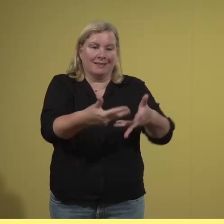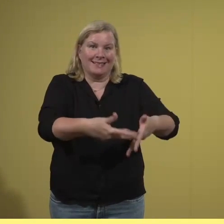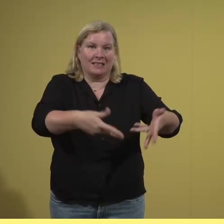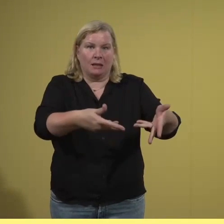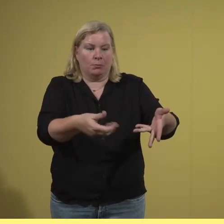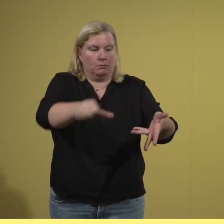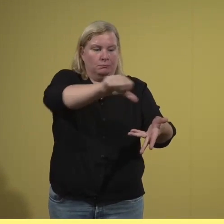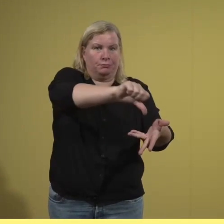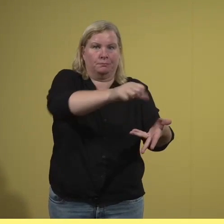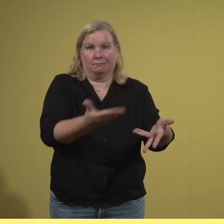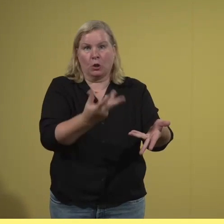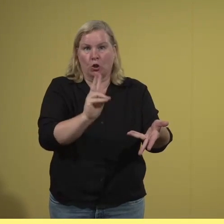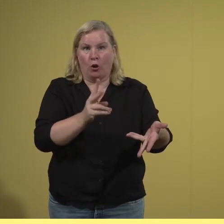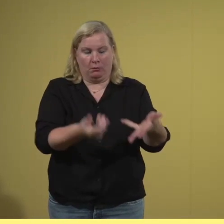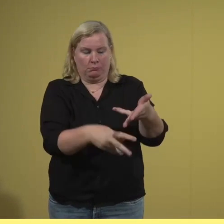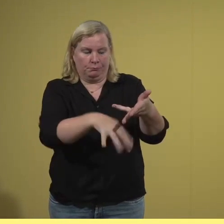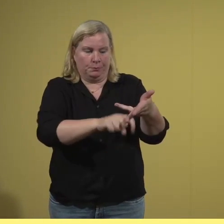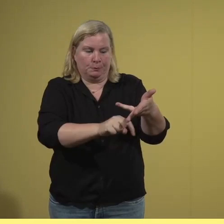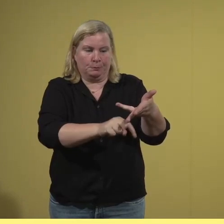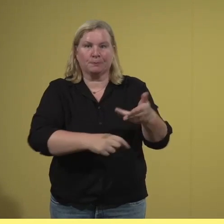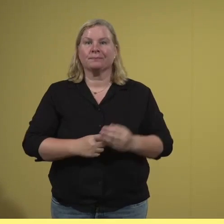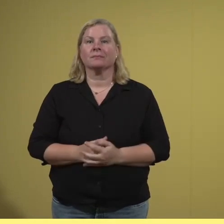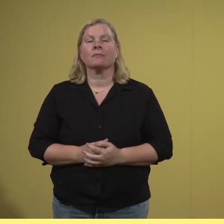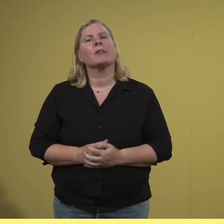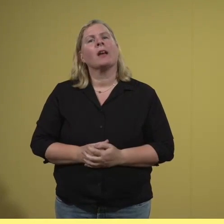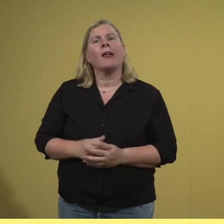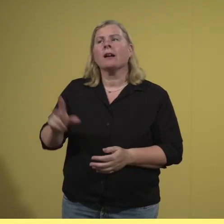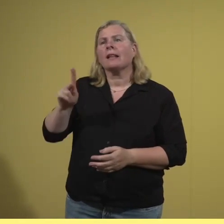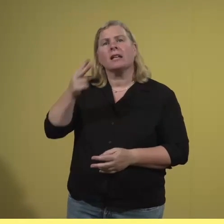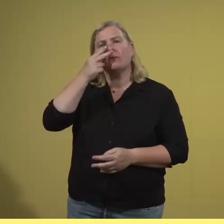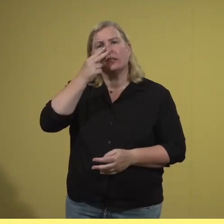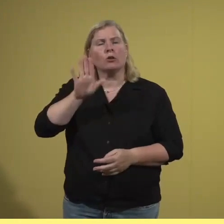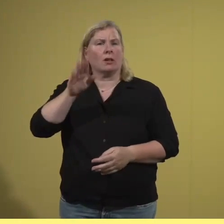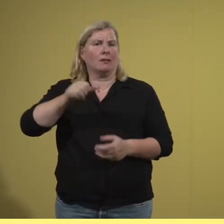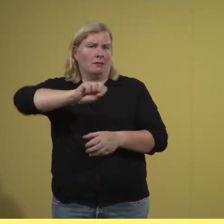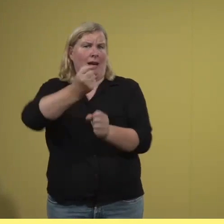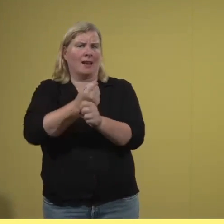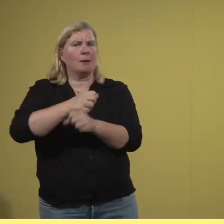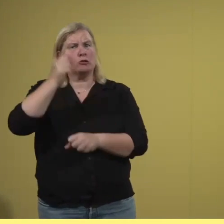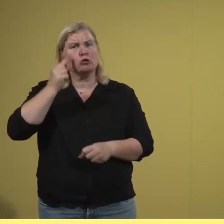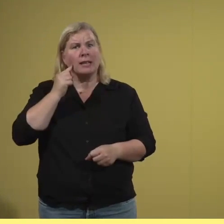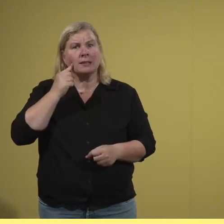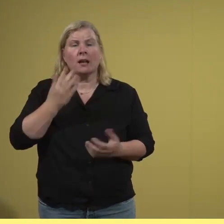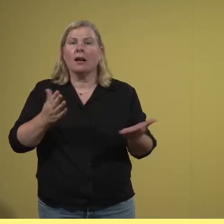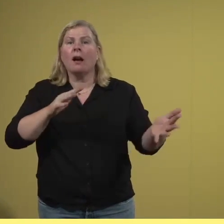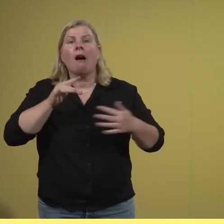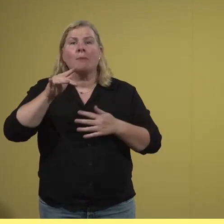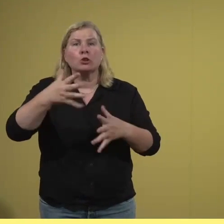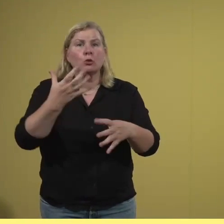Das kommt auch noch dazu. Kathrin, wie ist das in deinem stressigen Job? Kommst du überhaupt zum Snacken?